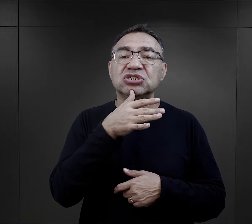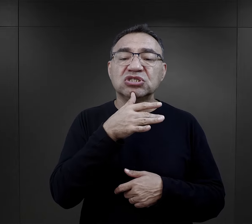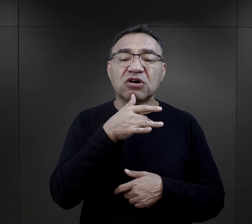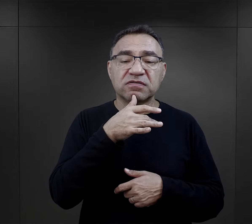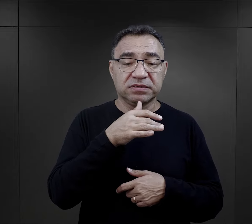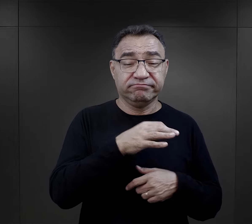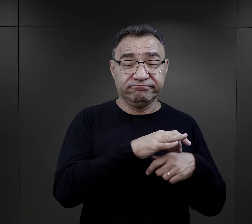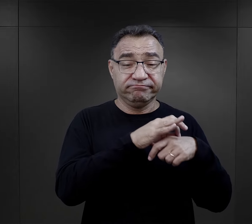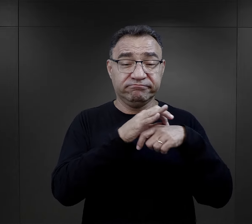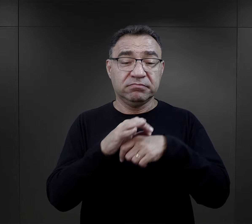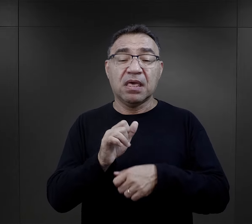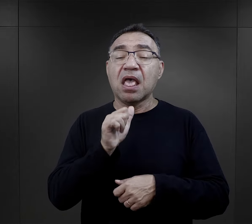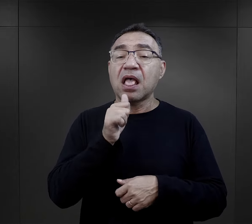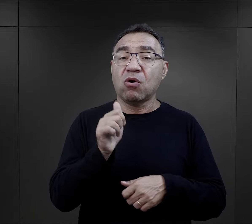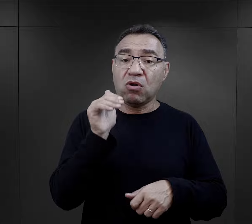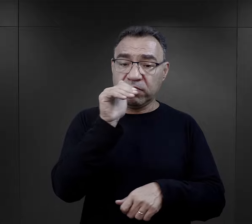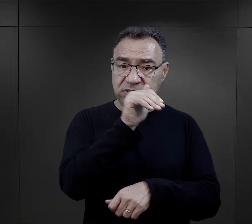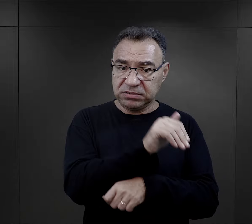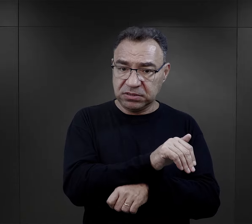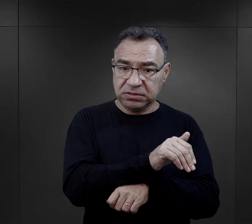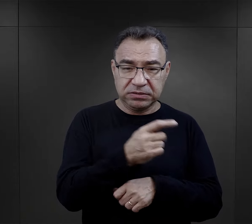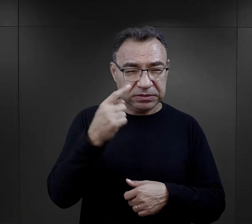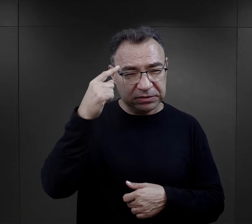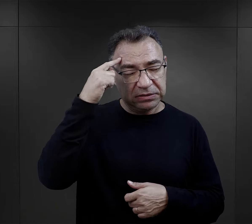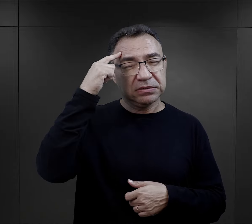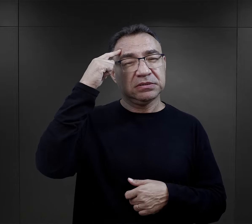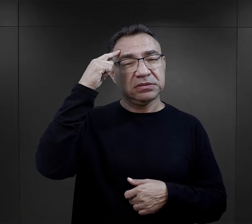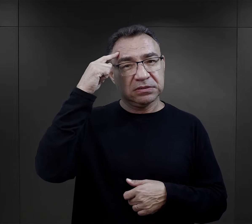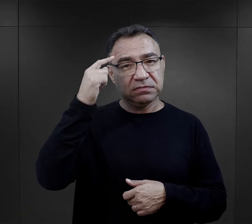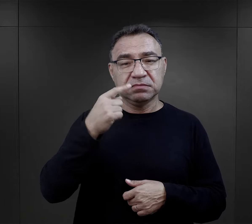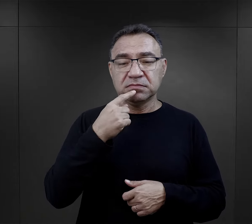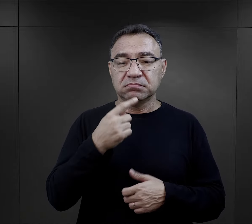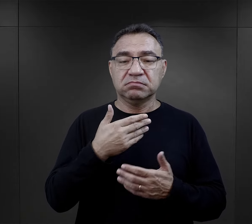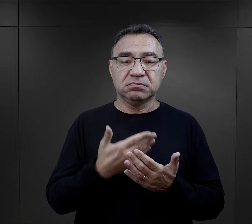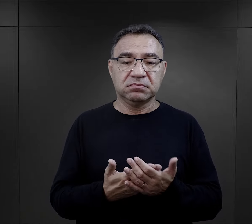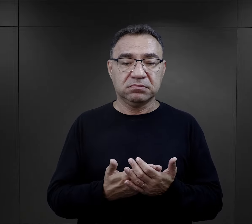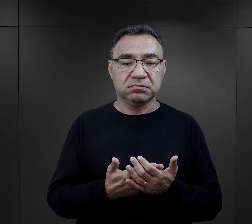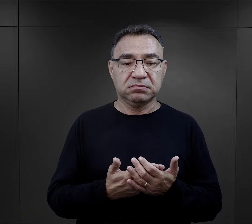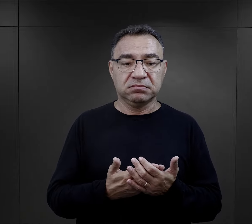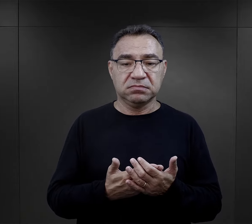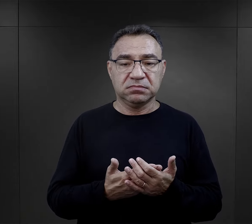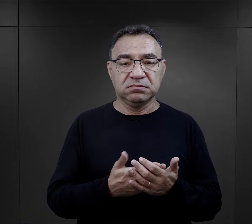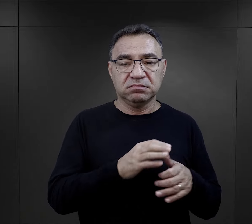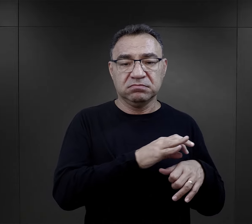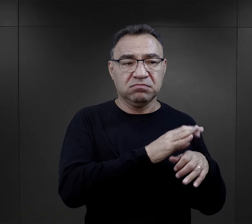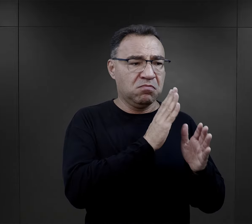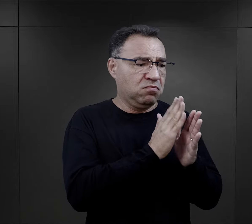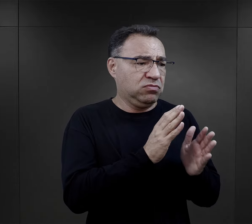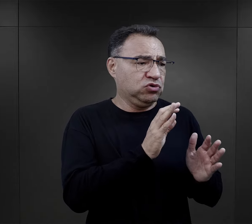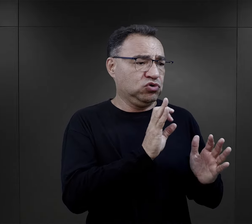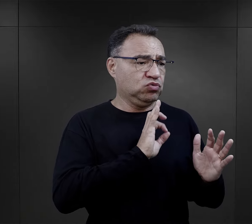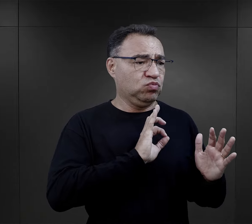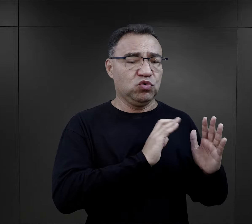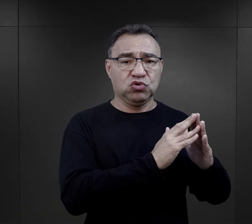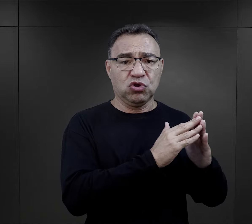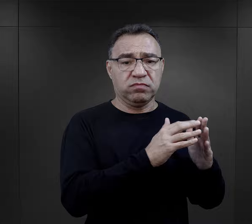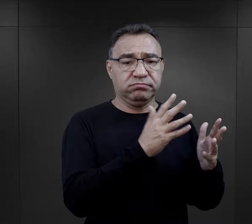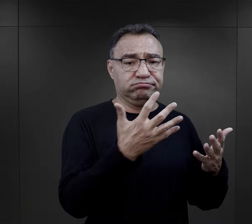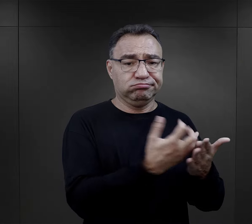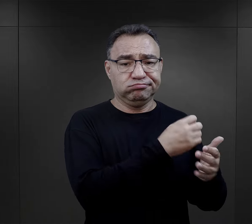żydowskich przywiezionych z Europy Zachodniej, jak to więźniowie określają, często oni byli przywiezieni po prostu z domu,